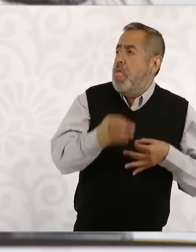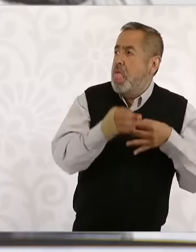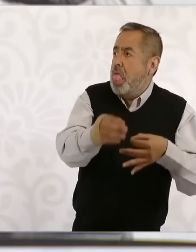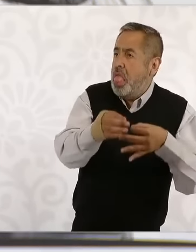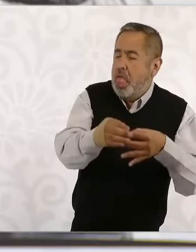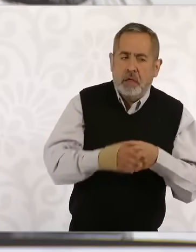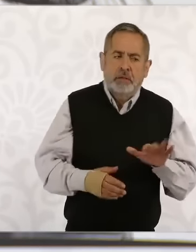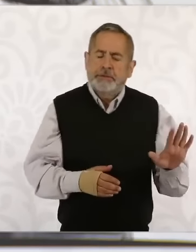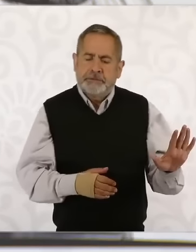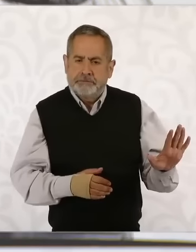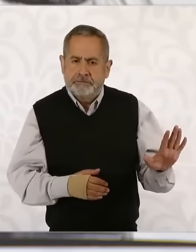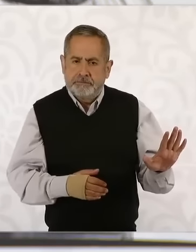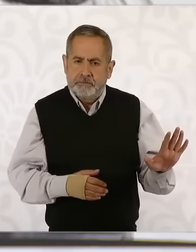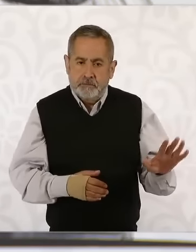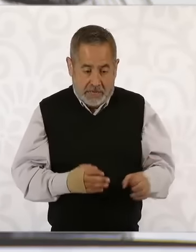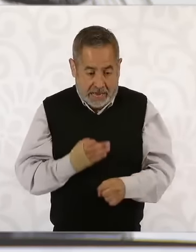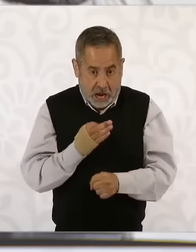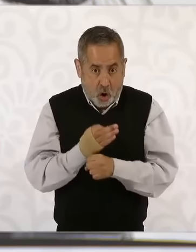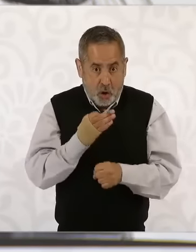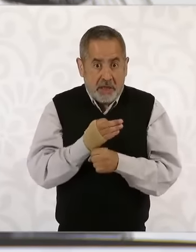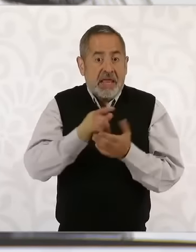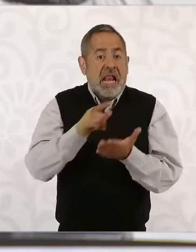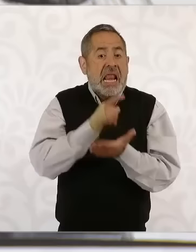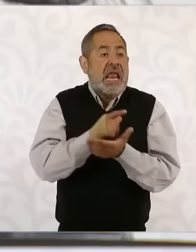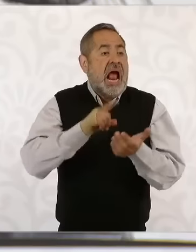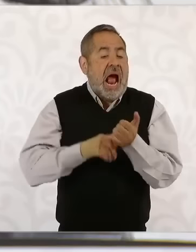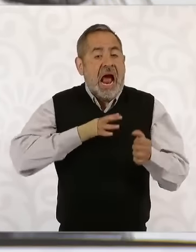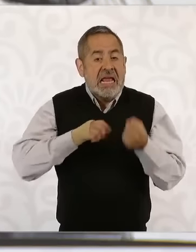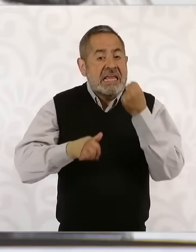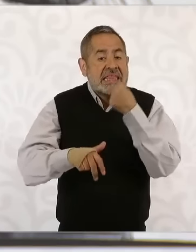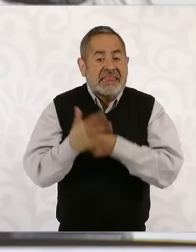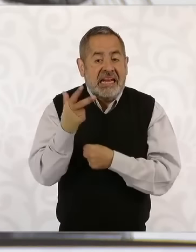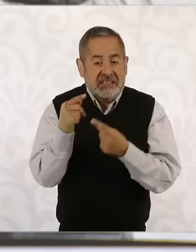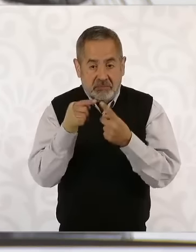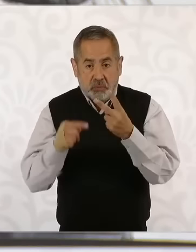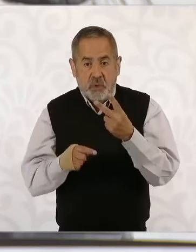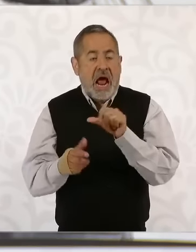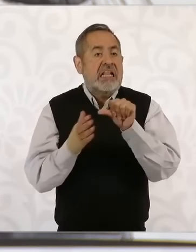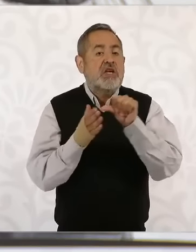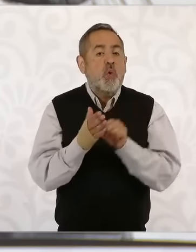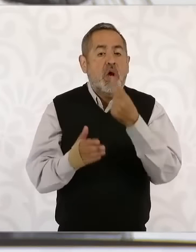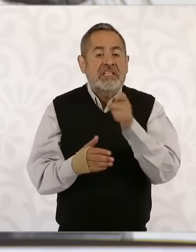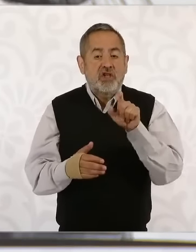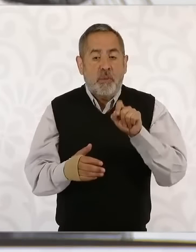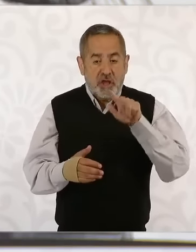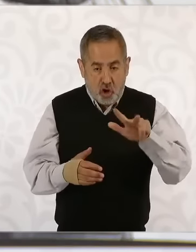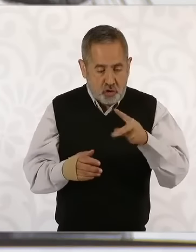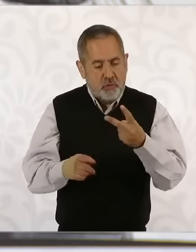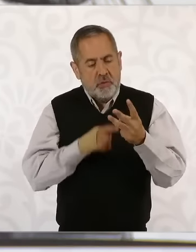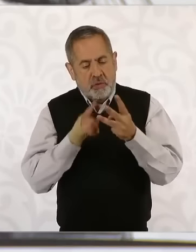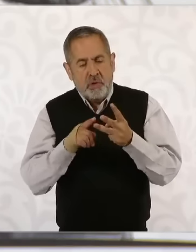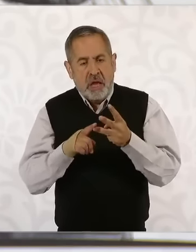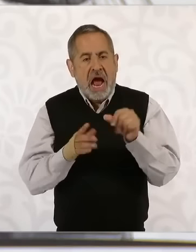En la Ley de Amparo Vigente hay 13 supuestos en el artículo 128 y otro en el artículo 129,